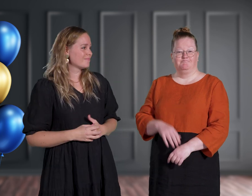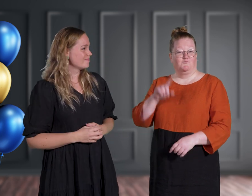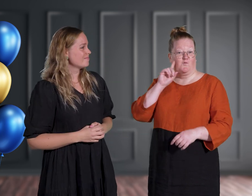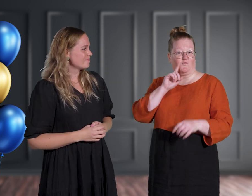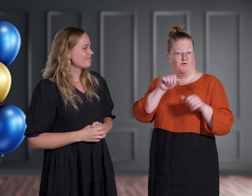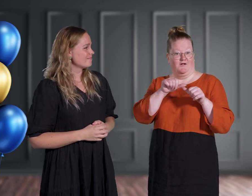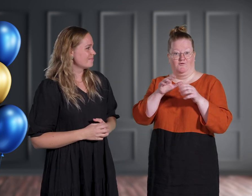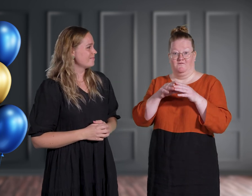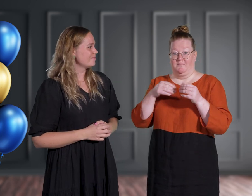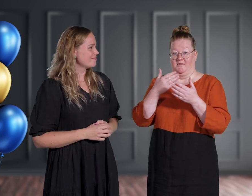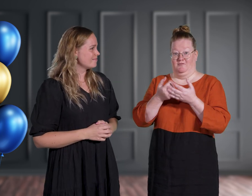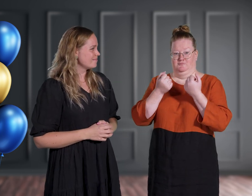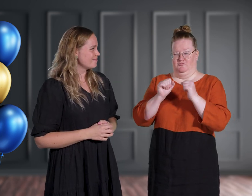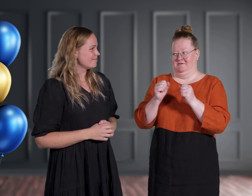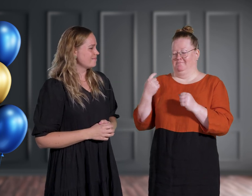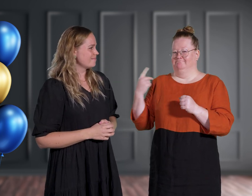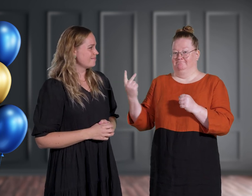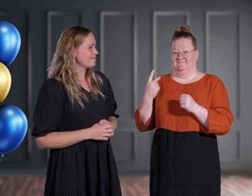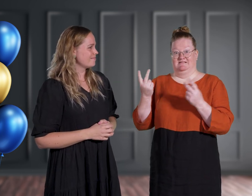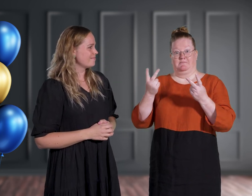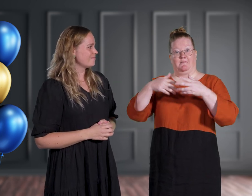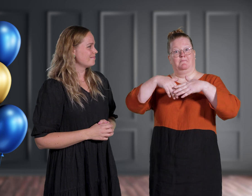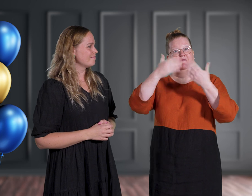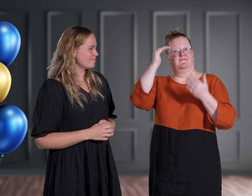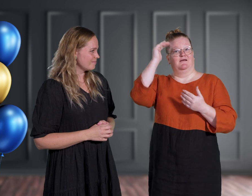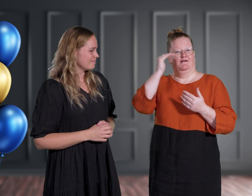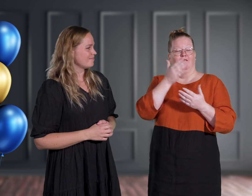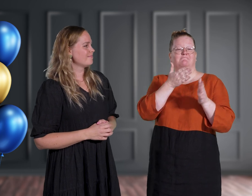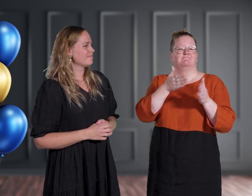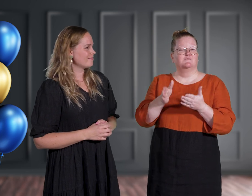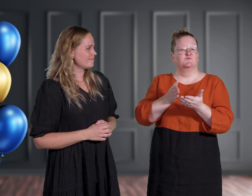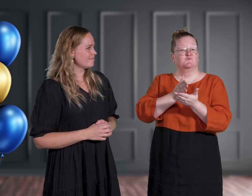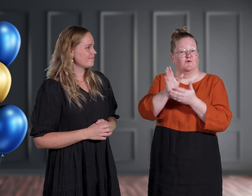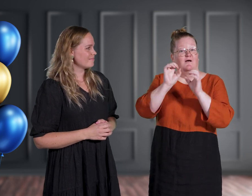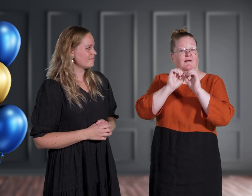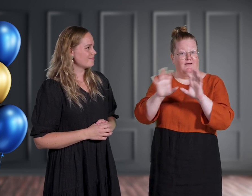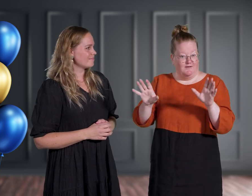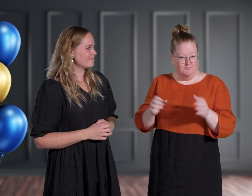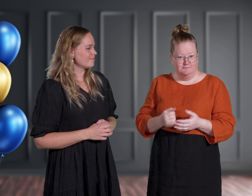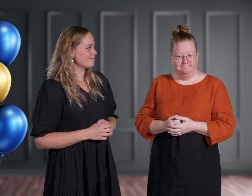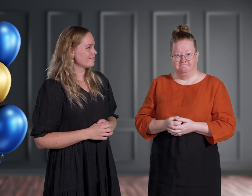Kuurojen Liiton vapaaehtoistoiminta järjestää saman päivän iltana suoran lähetyksen.